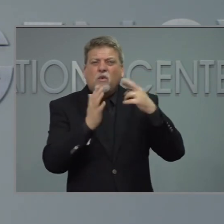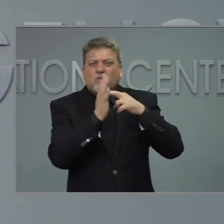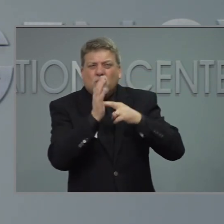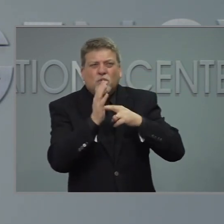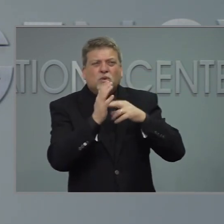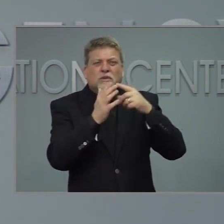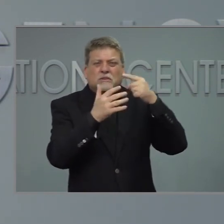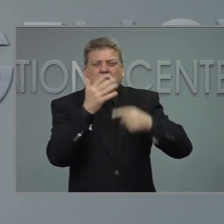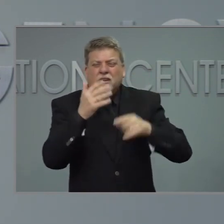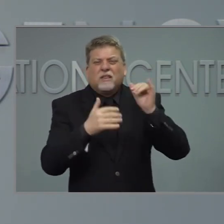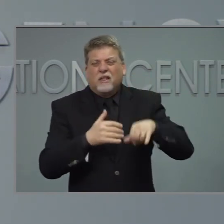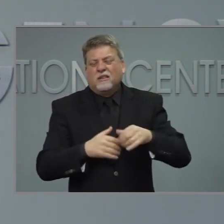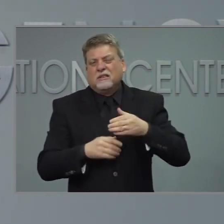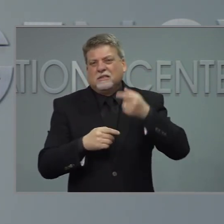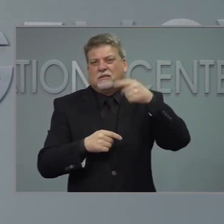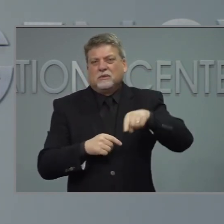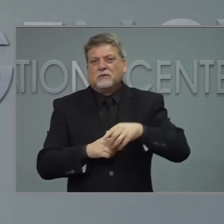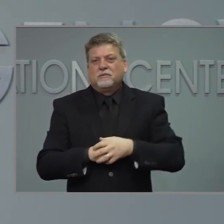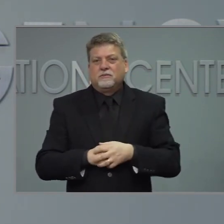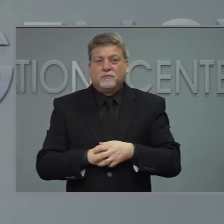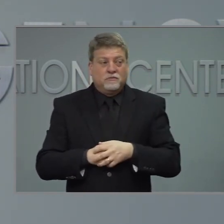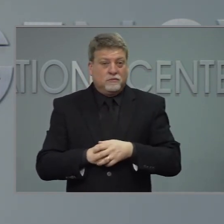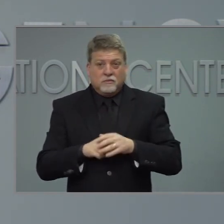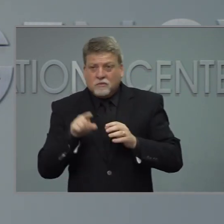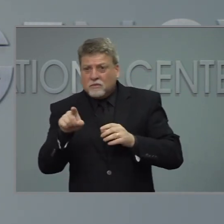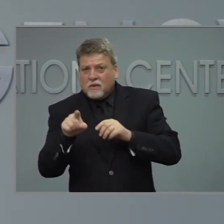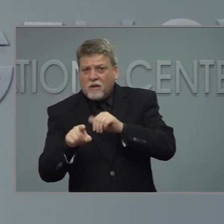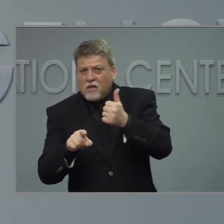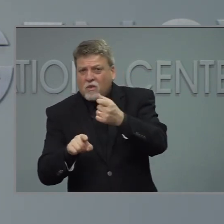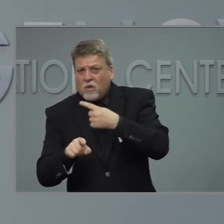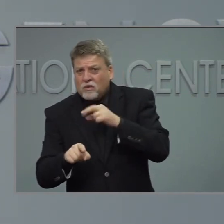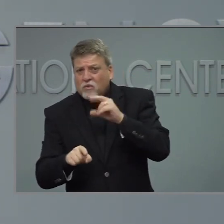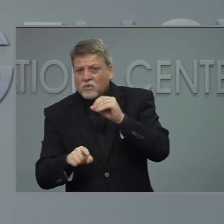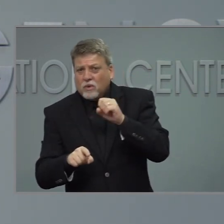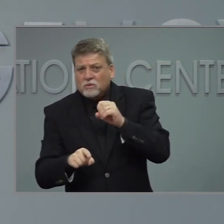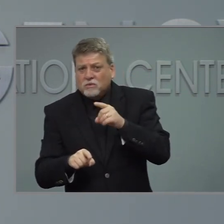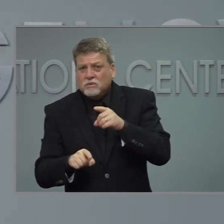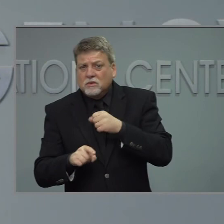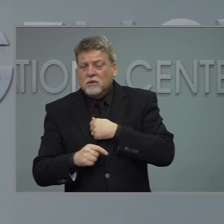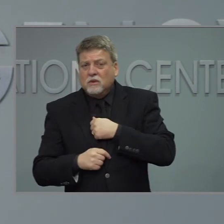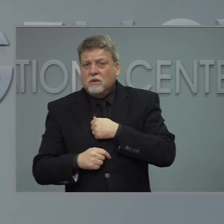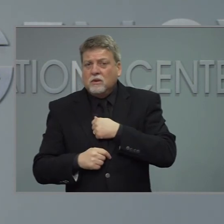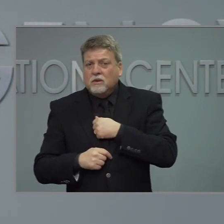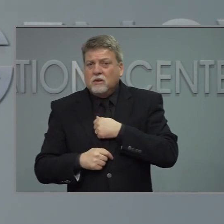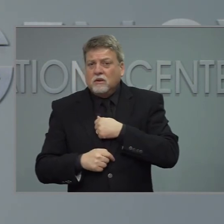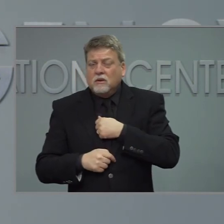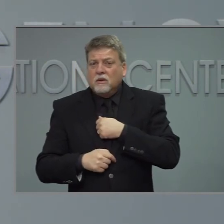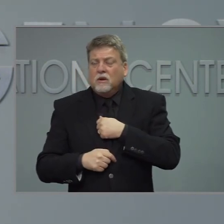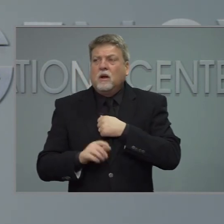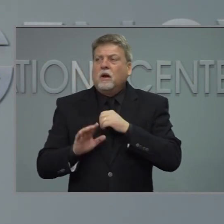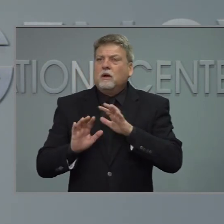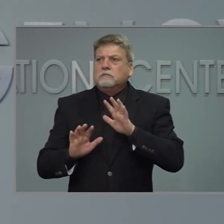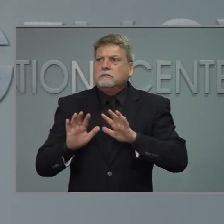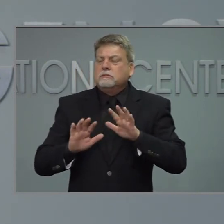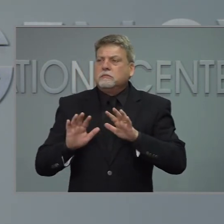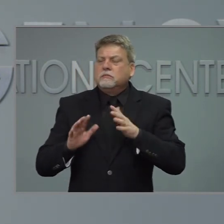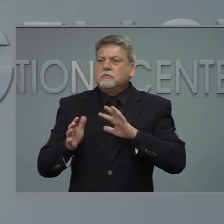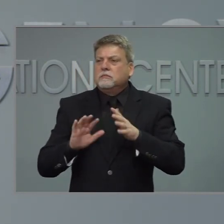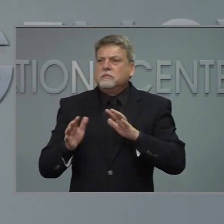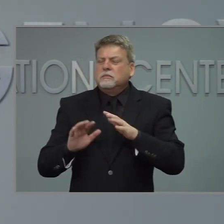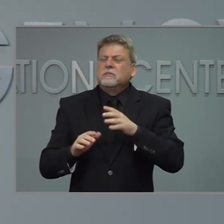vamos a tener mejor un idea del los tiempos y los parámetros y hay una de seguimiento grados.